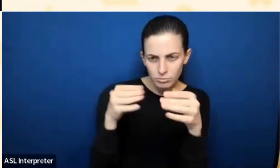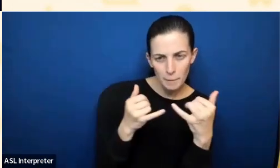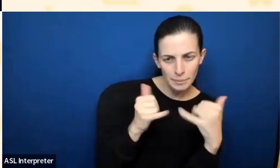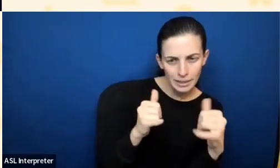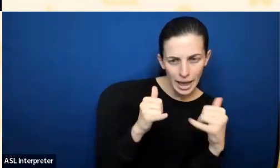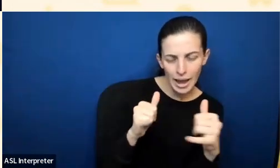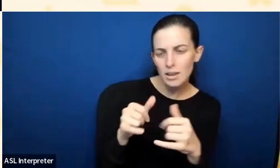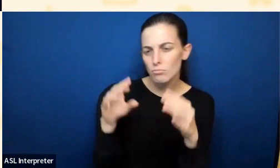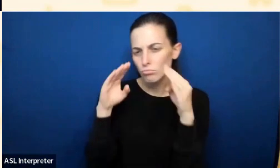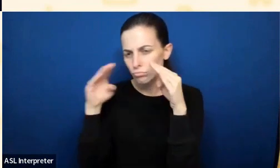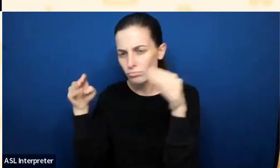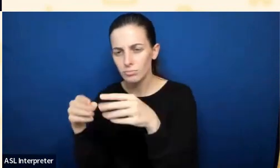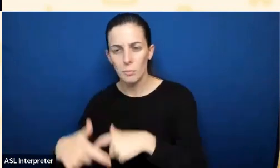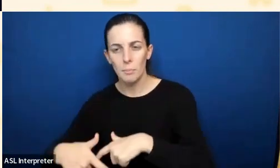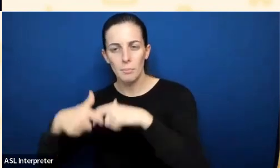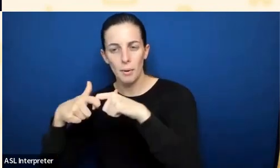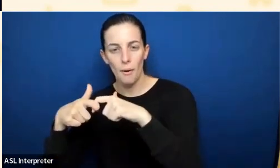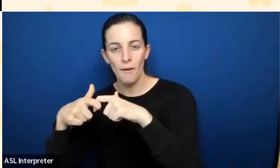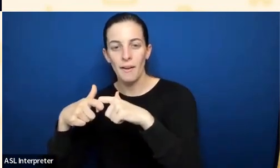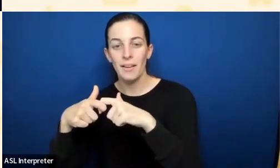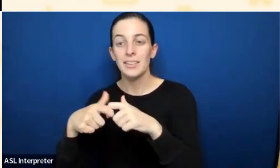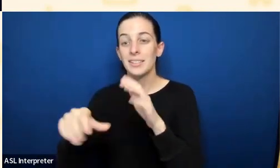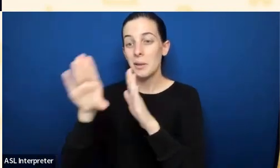Tenemos el fondo y el círculo que alterna hacia adelante y hacia atrás.